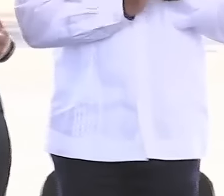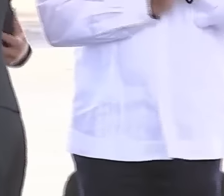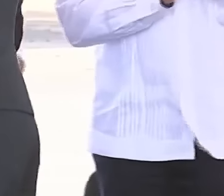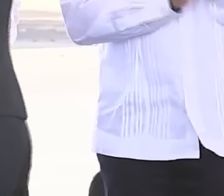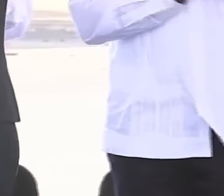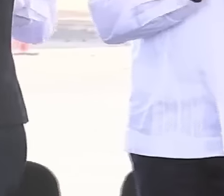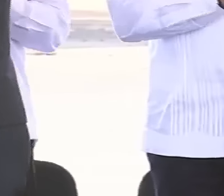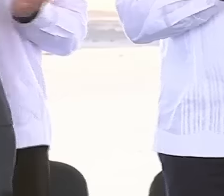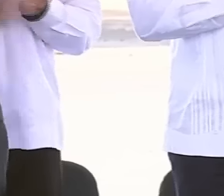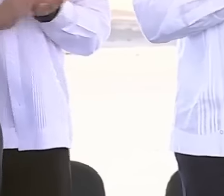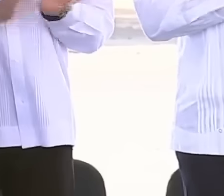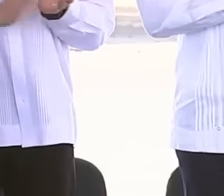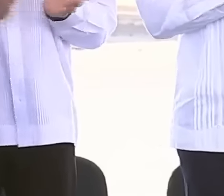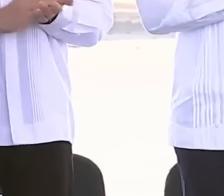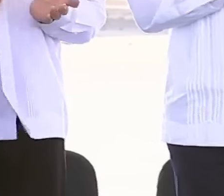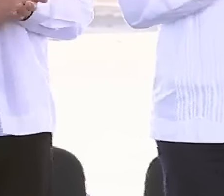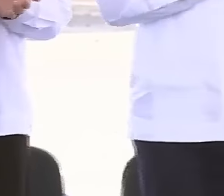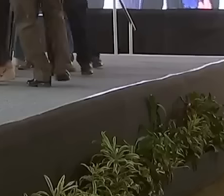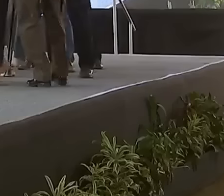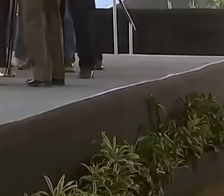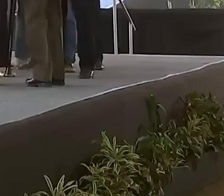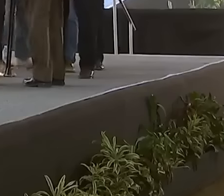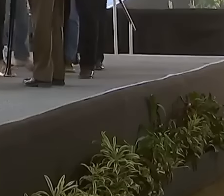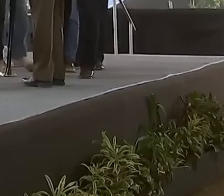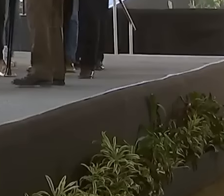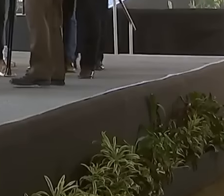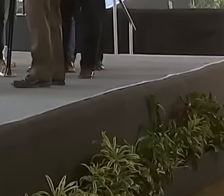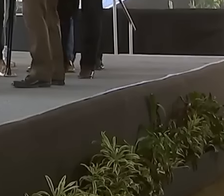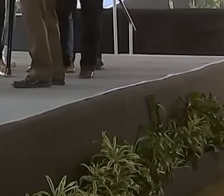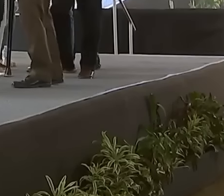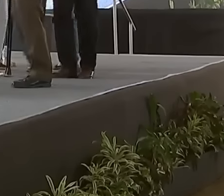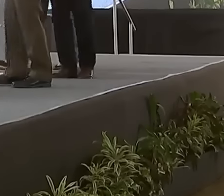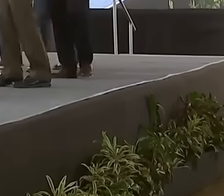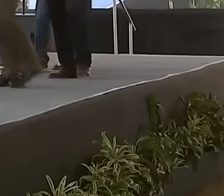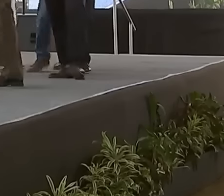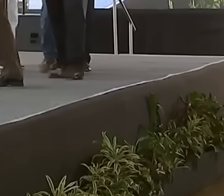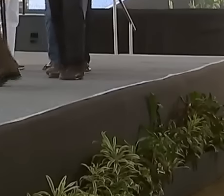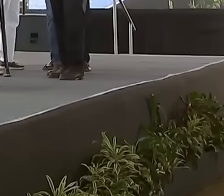No es un día cualquiera, es el recordatorio de que nuestra dignidad no tiene precio y nuestra